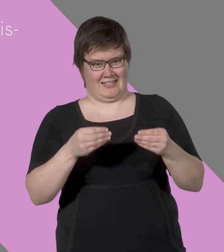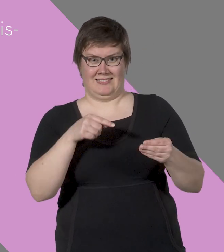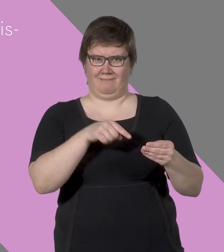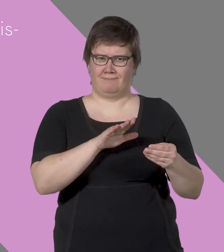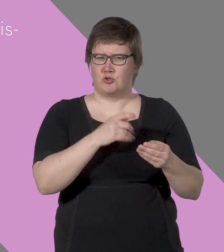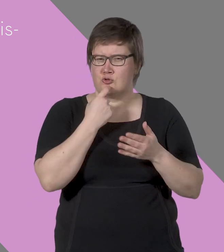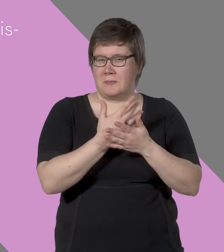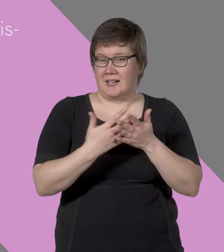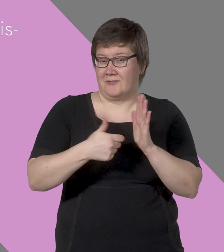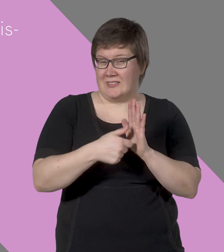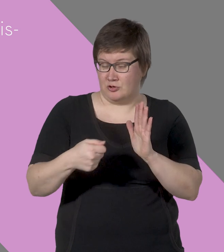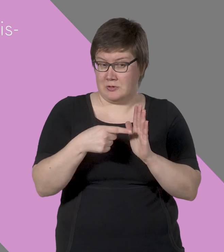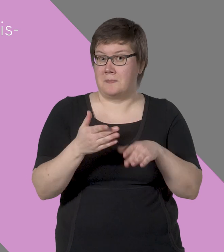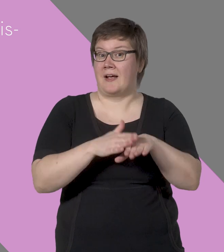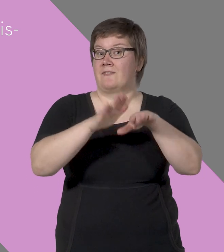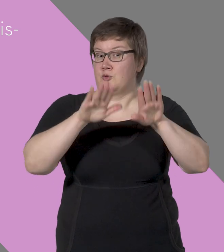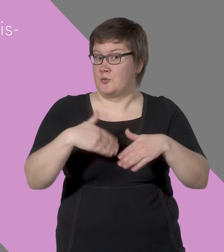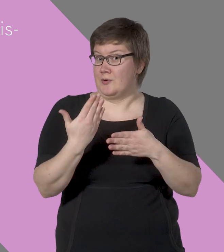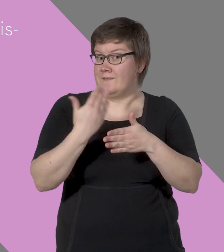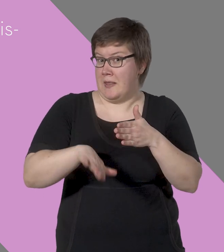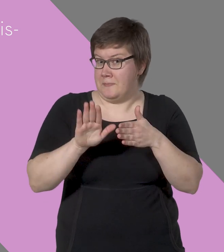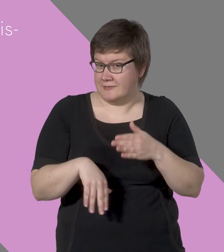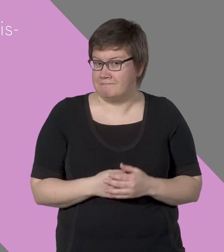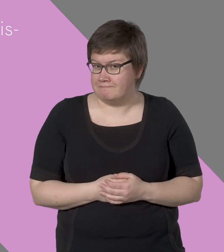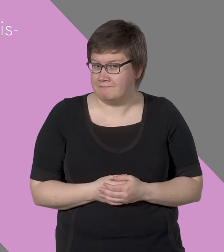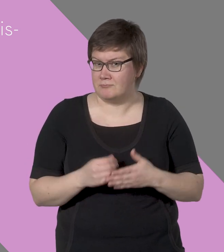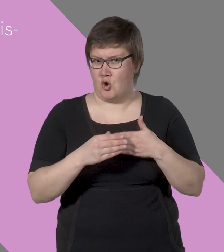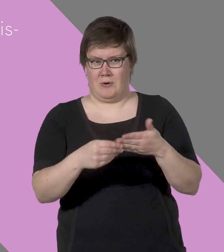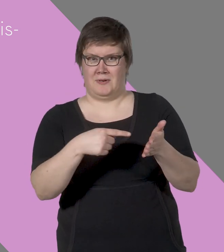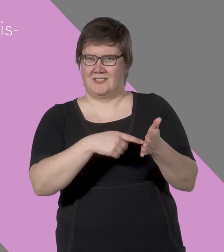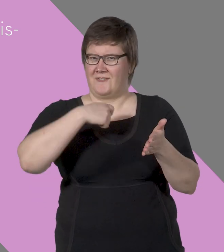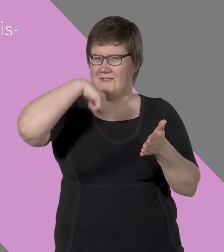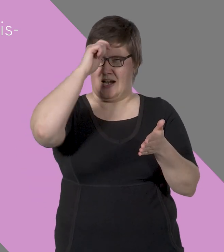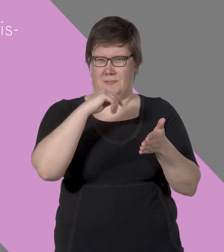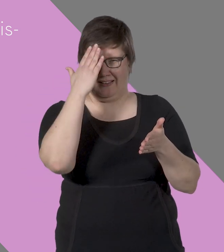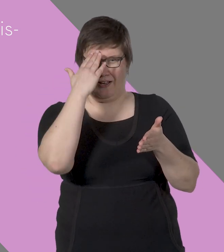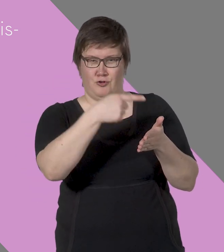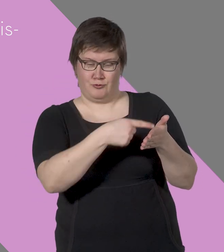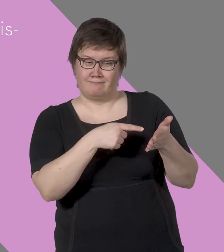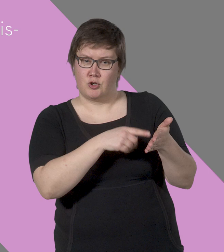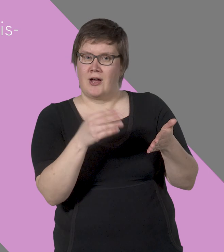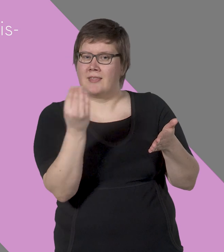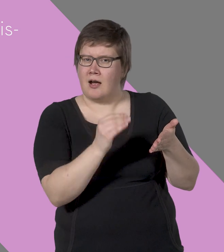päivitetty suomenkielinen versio on valmis. Opas täydentää vanhempien tietoa siitä, -